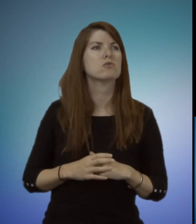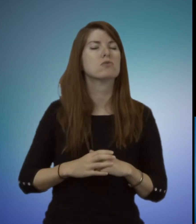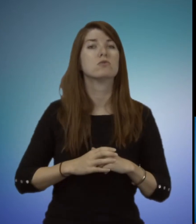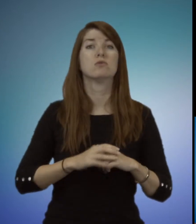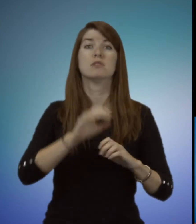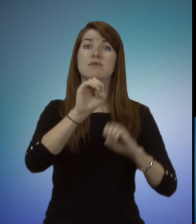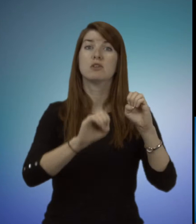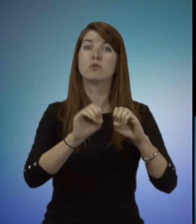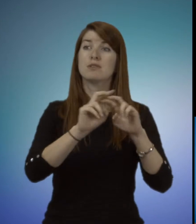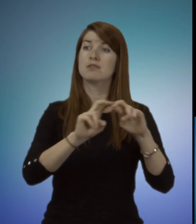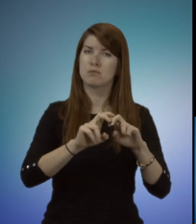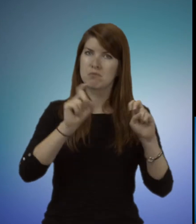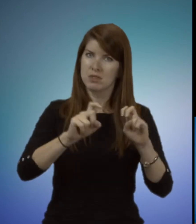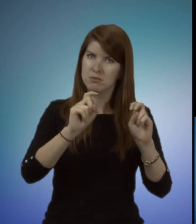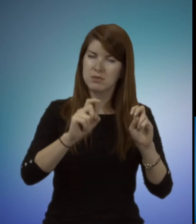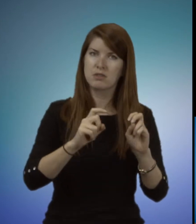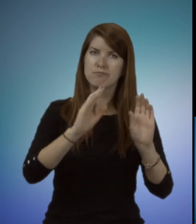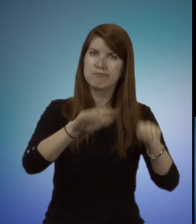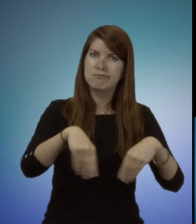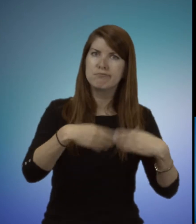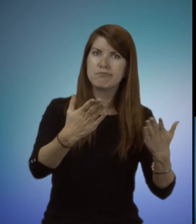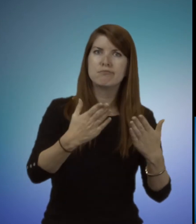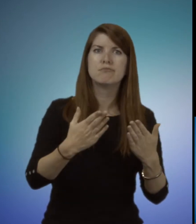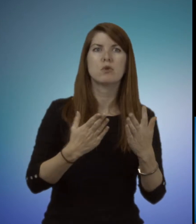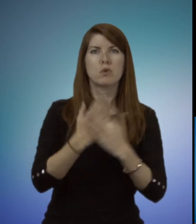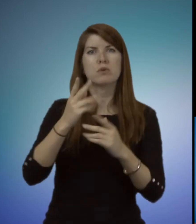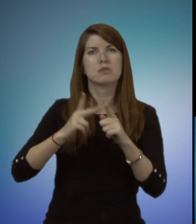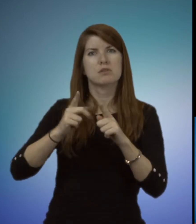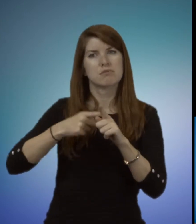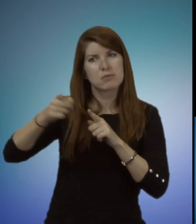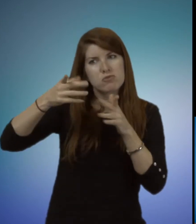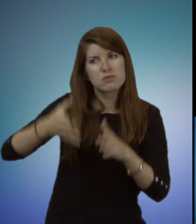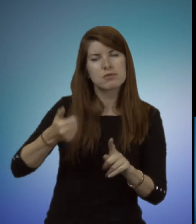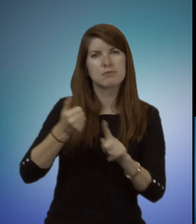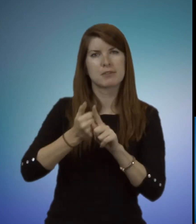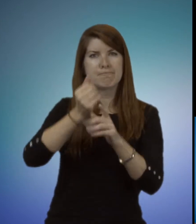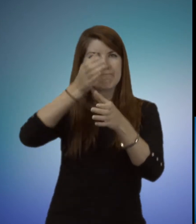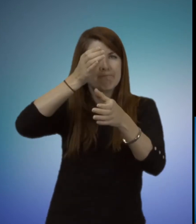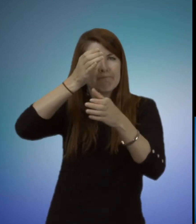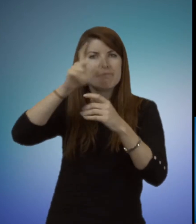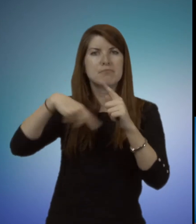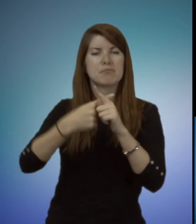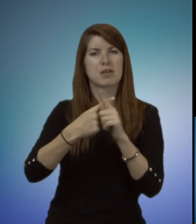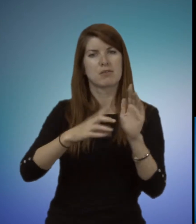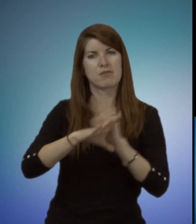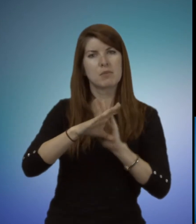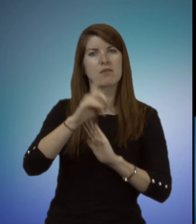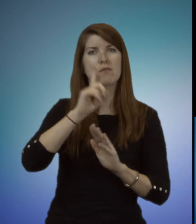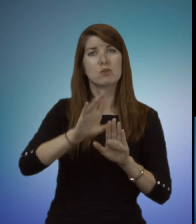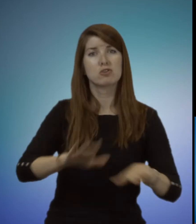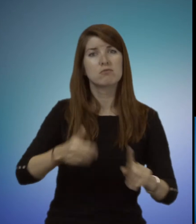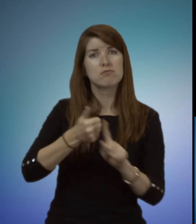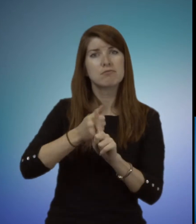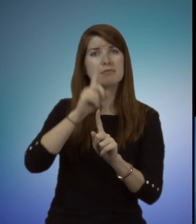La evaluación y medición necesitan ser realizadas por especialistas que tengan conocimiento sobre el desarrollo y la educación de niños que sean sordos y tengan problemas de